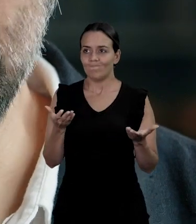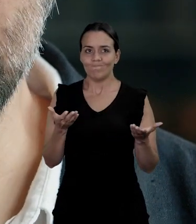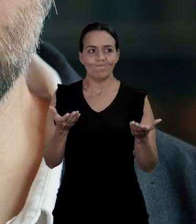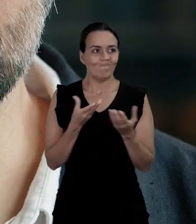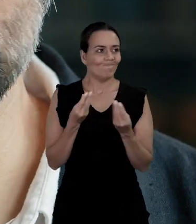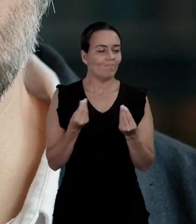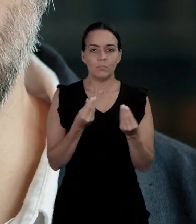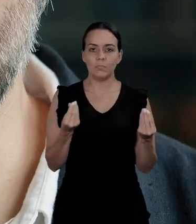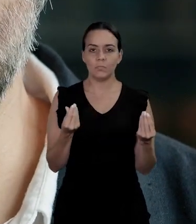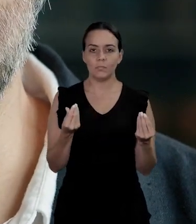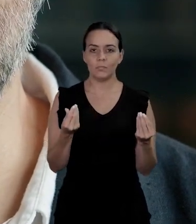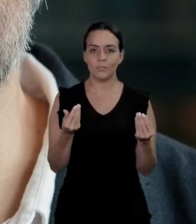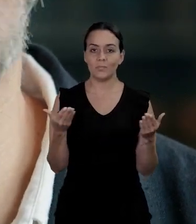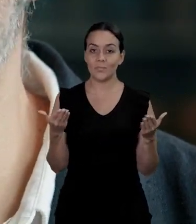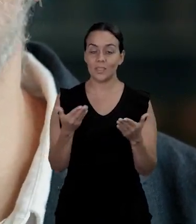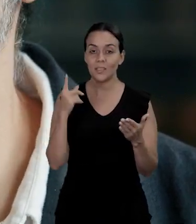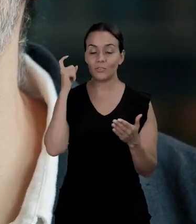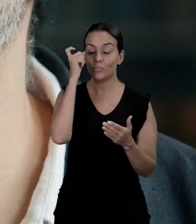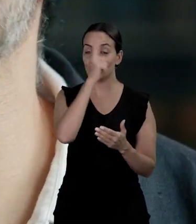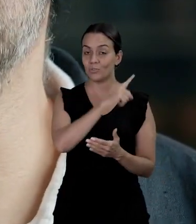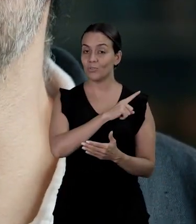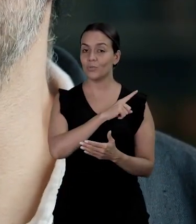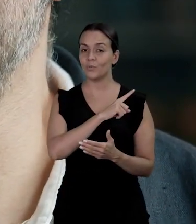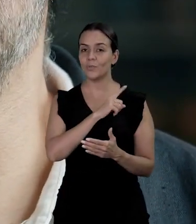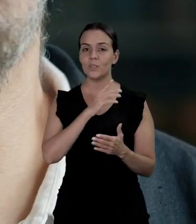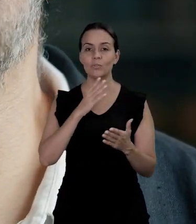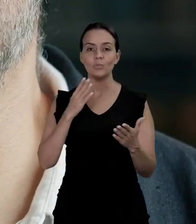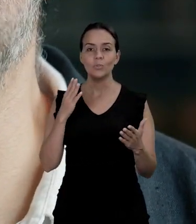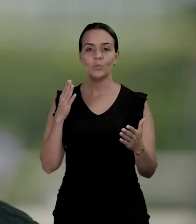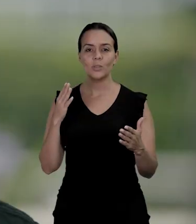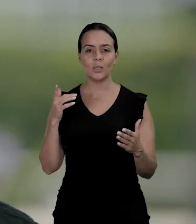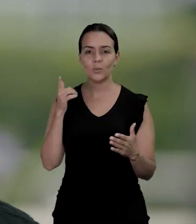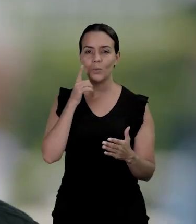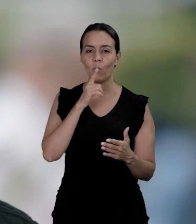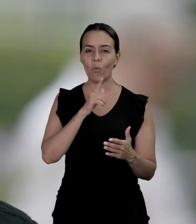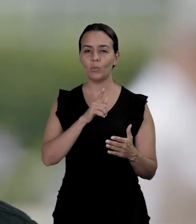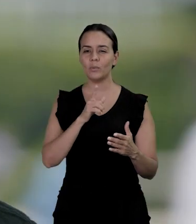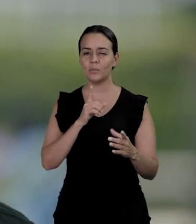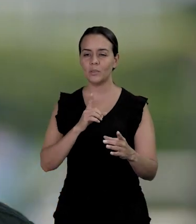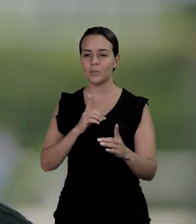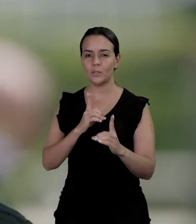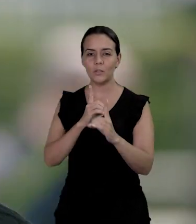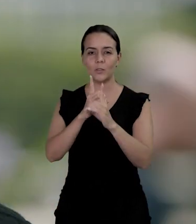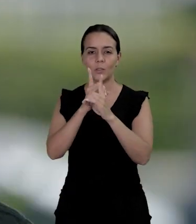ela tem sido uma fronteira muito importante, para... Acho que mais do que o vídeo.